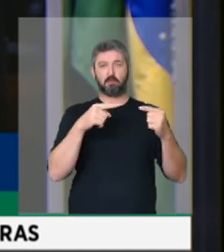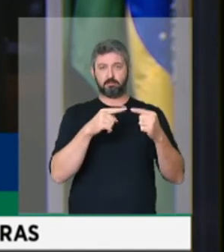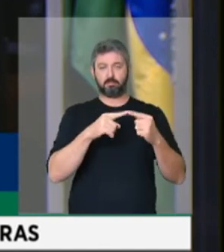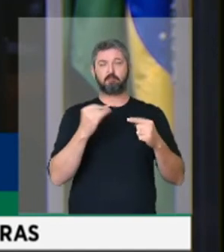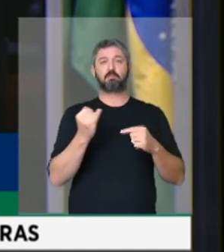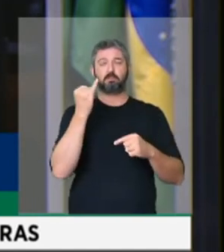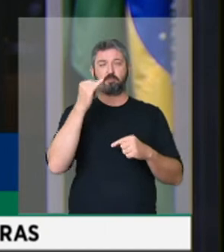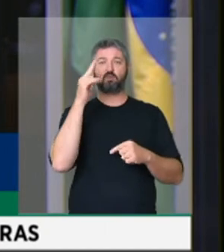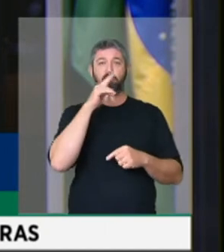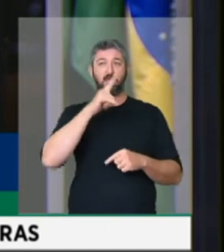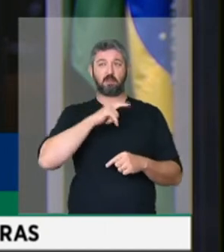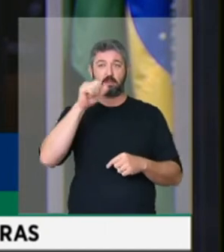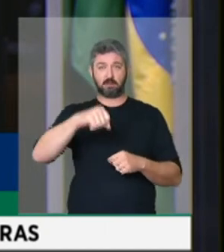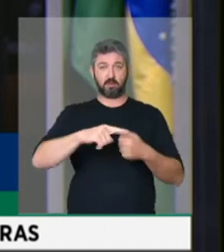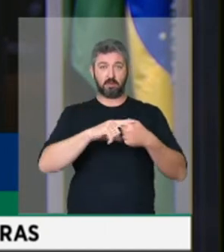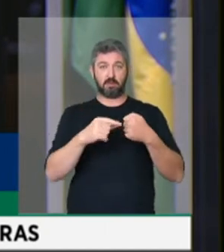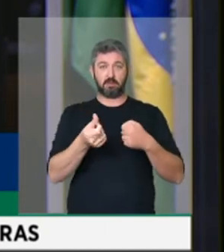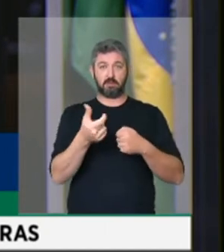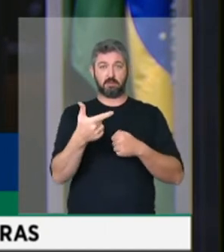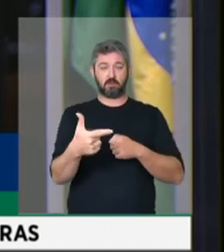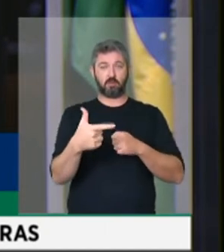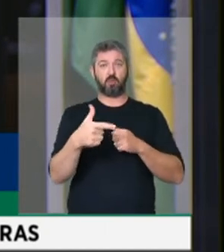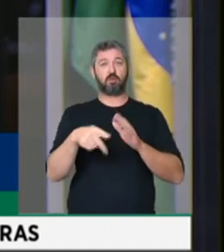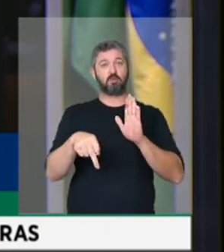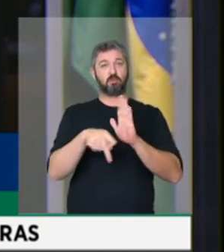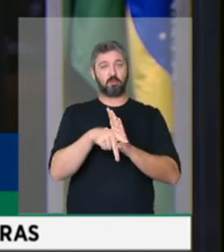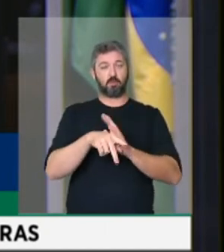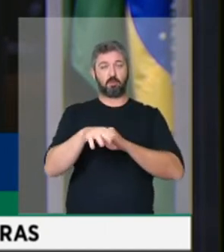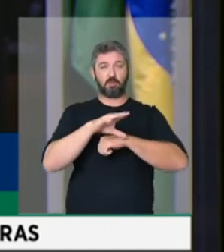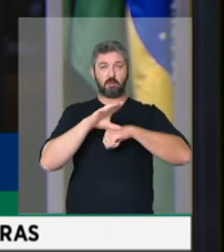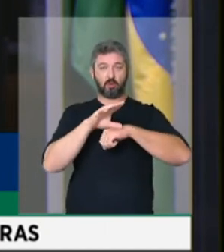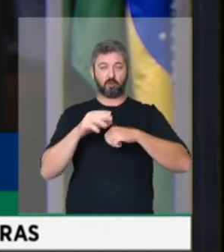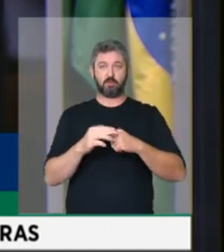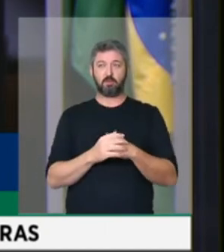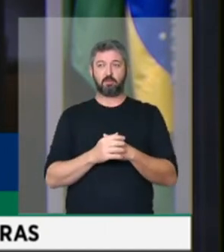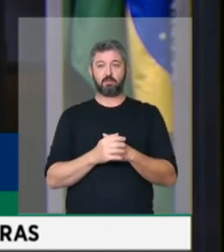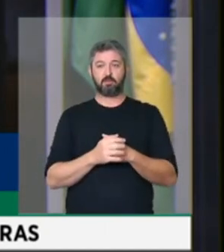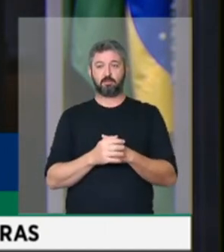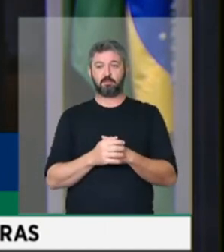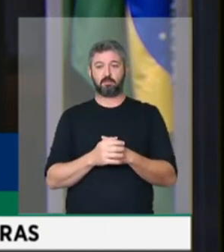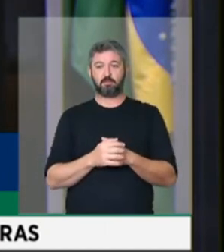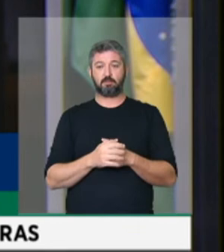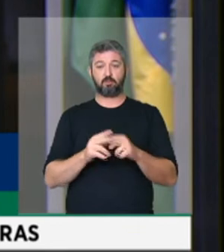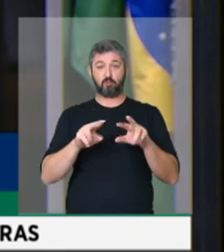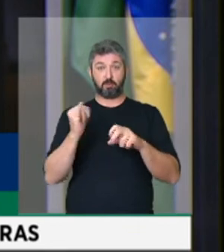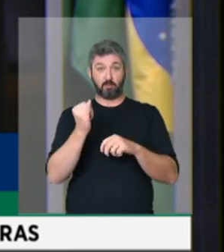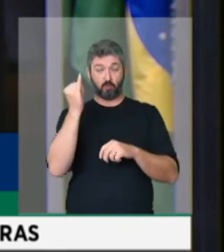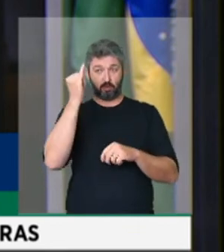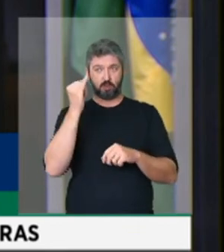RELEVÂNCIA E URGÊNCIA PREVISTO NO ARTIGO 62 CAPUT DA CONSTITUIÇÃO FEDERAL. QUANTO A RELEVÂNCIA DA MATÉRIA NÃO HÁ O QUE SE DISCUTIR, TENDO